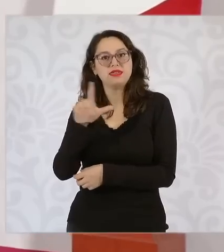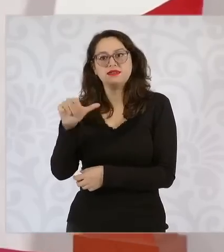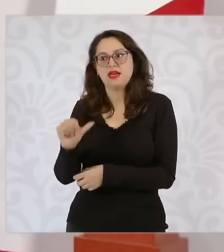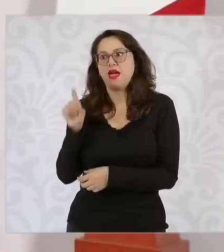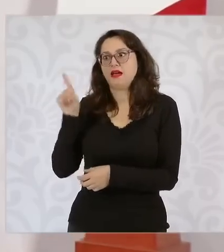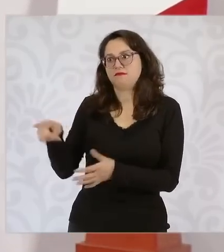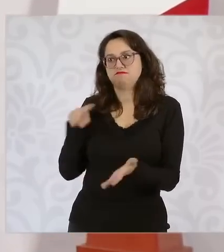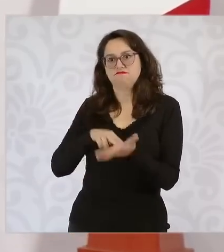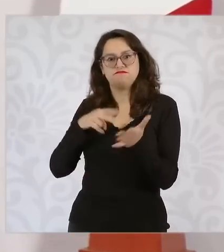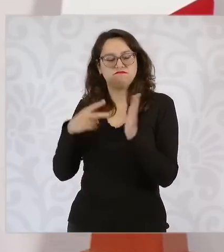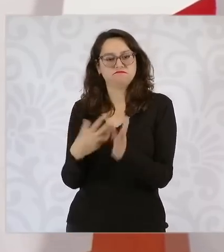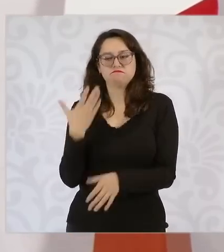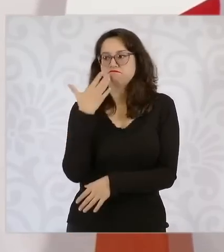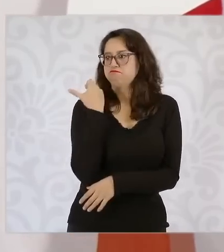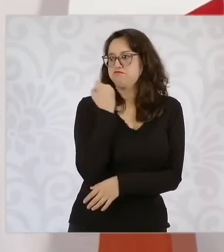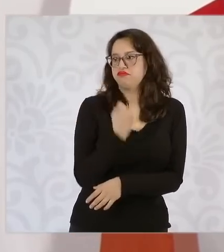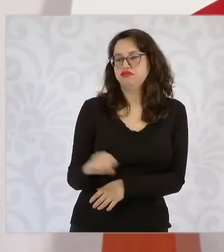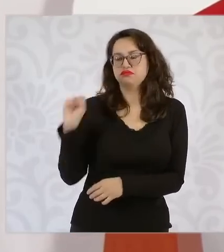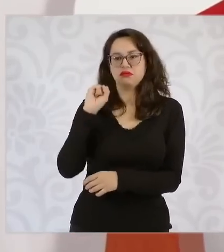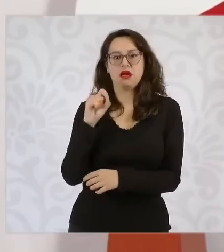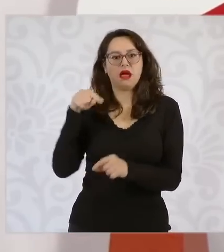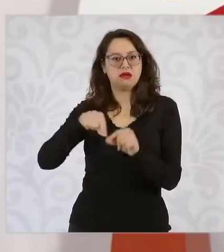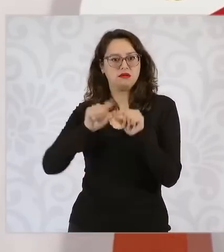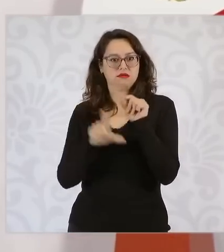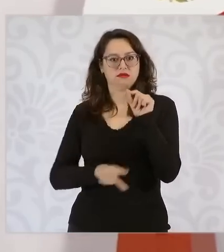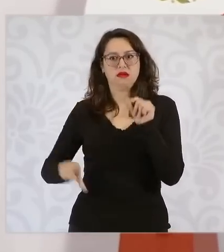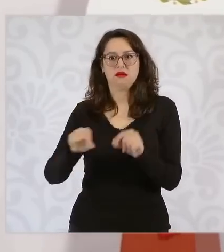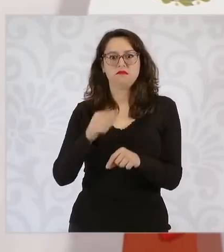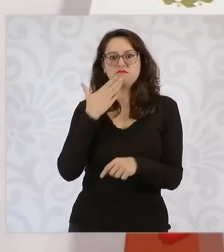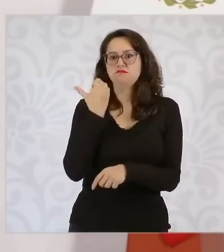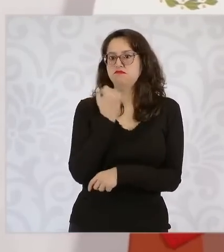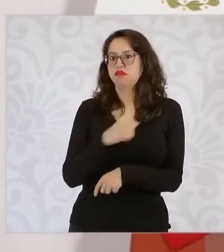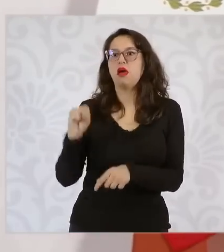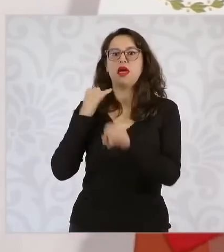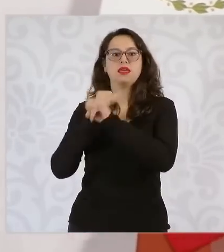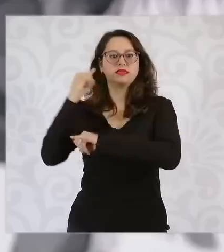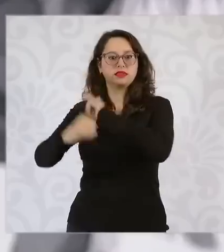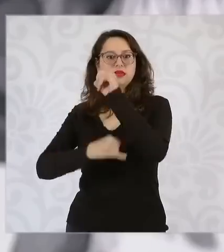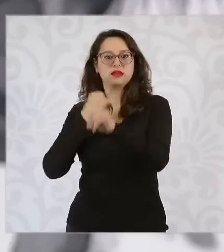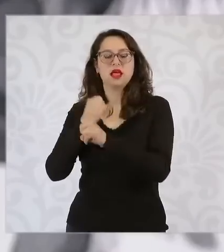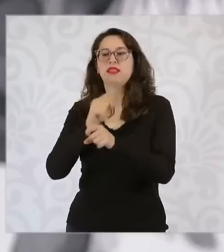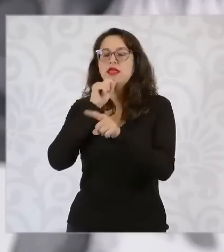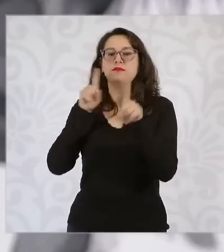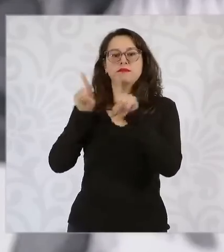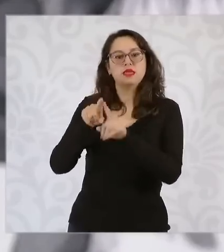reconocido nacional internacionalmente que ya falleció el ingeniero viqueira Jacinto viqueira